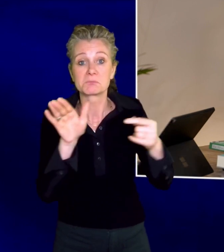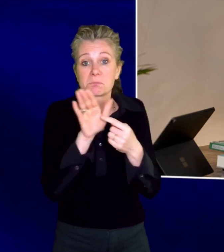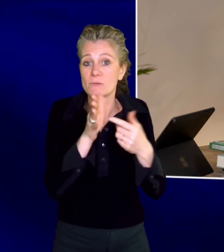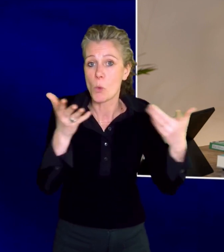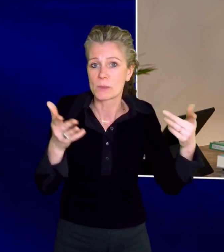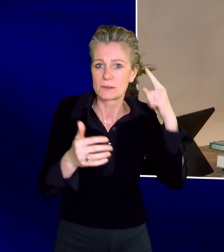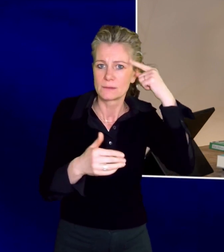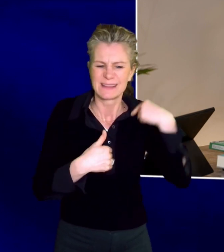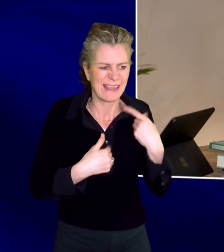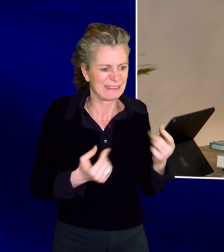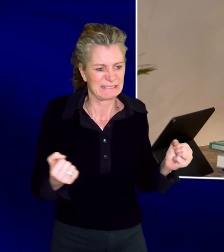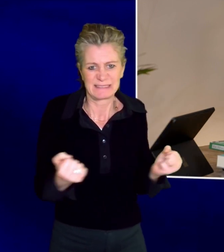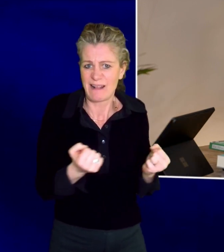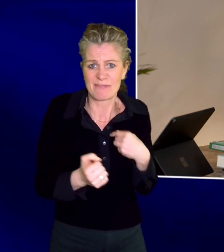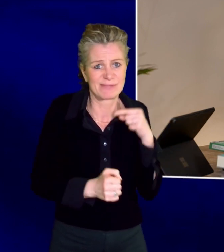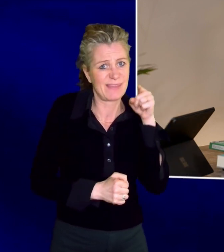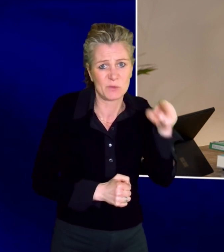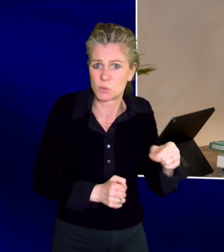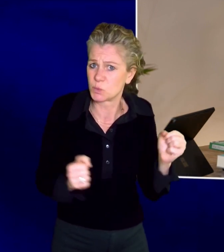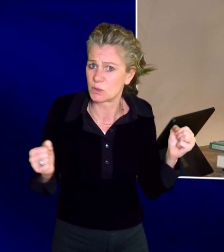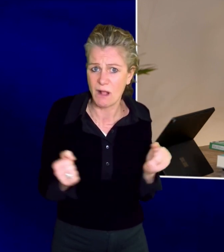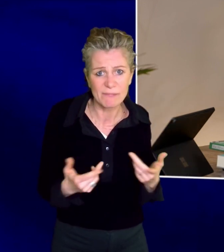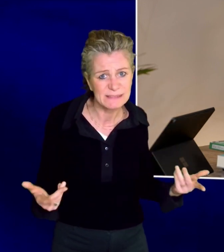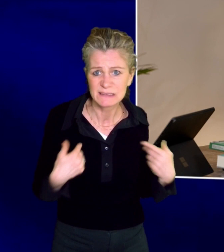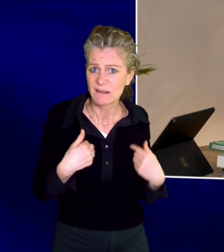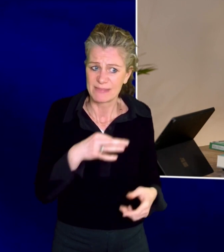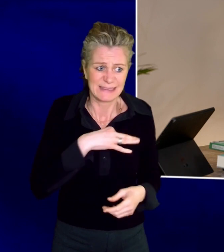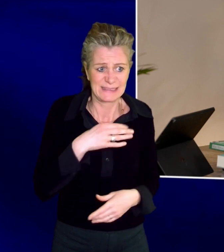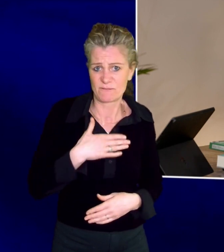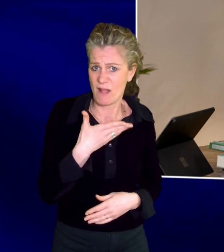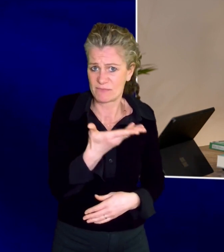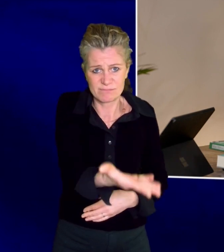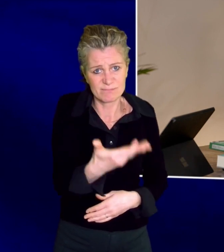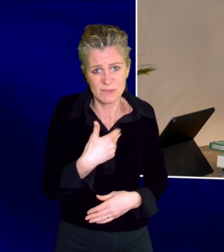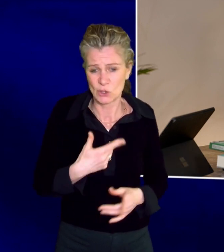'Ik geraak daar niet, ik kan daar niet geraken.' Of: 'Ik kan er niet van genieten. Het zal daar te veel lawaai zijn.'